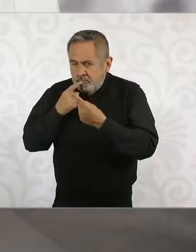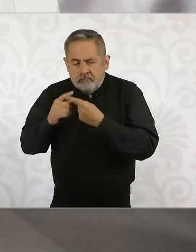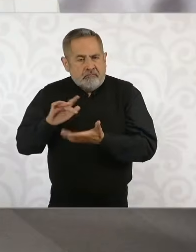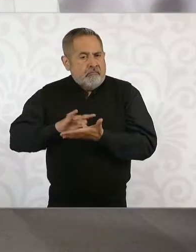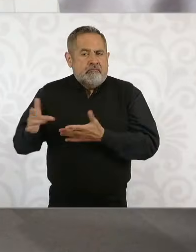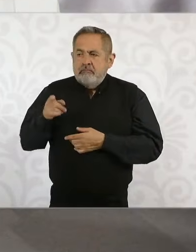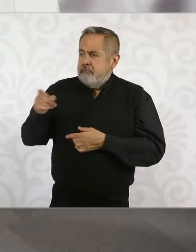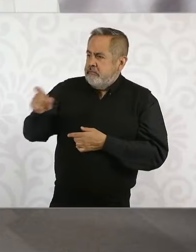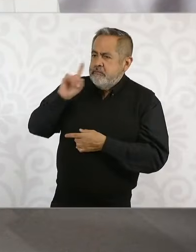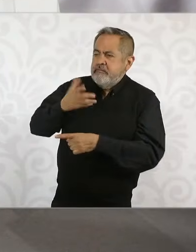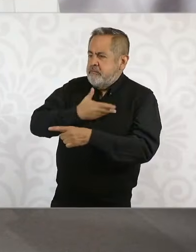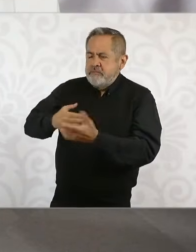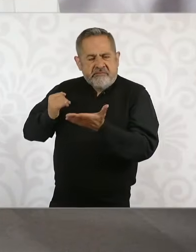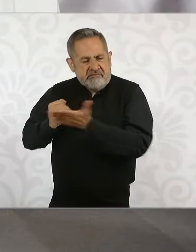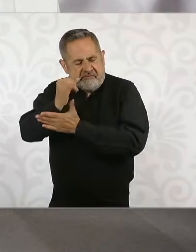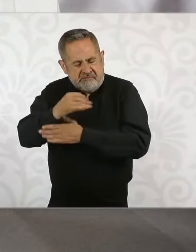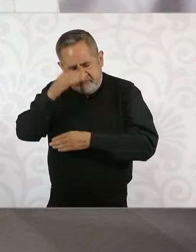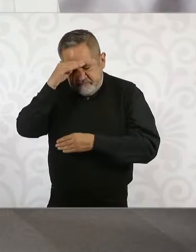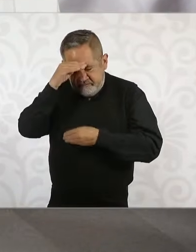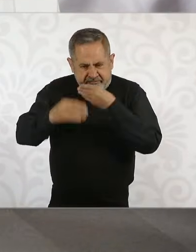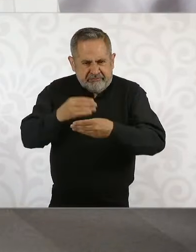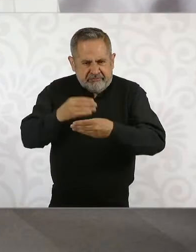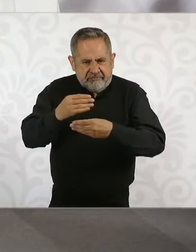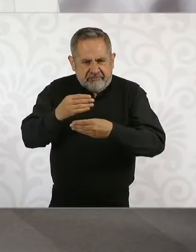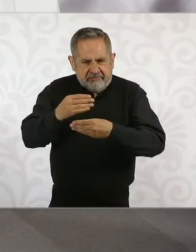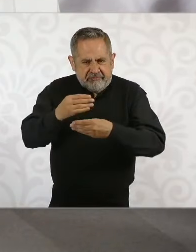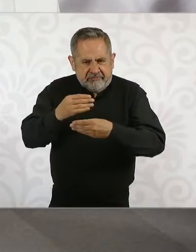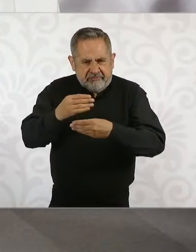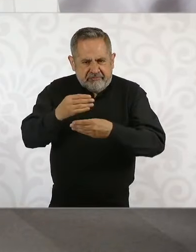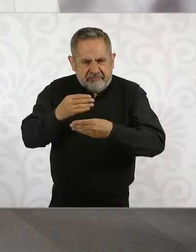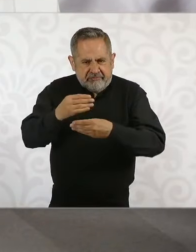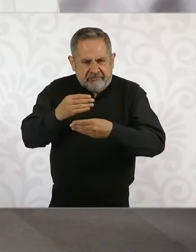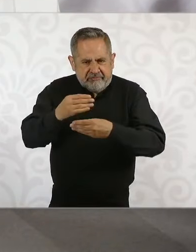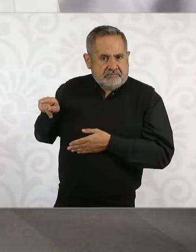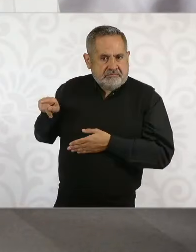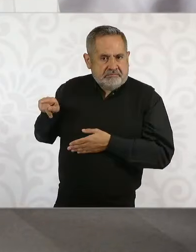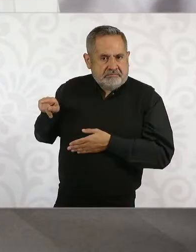señora presidenta, y también a la pasión del doctor Kersenovic, de detonar el potencial de